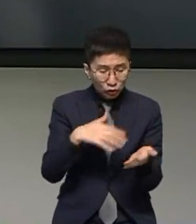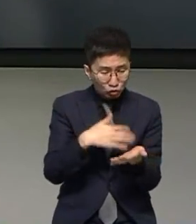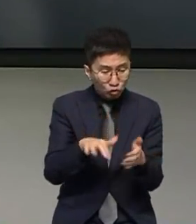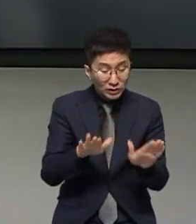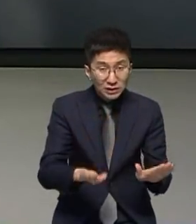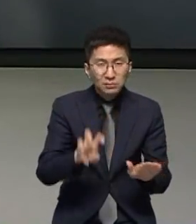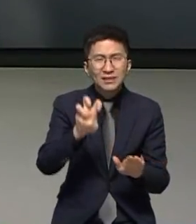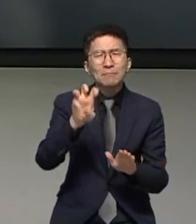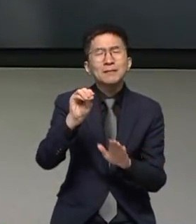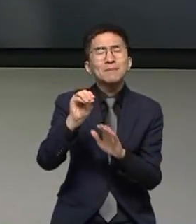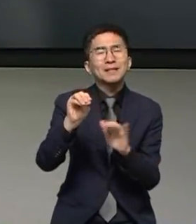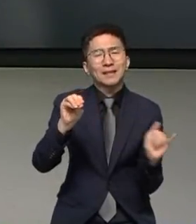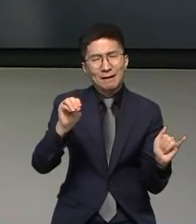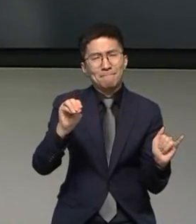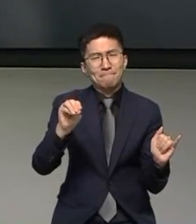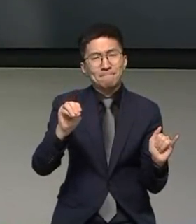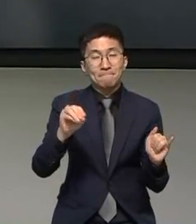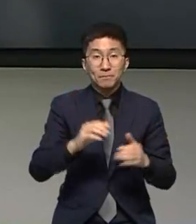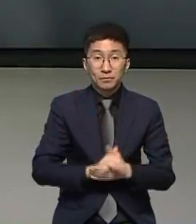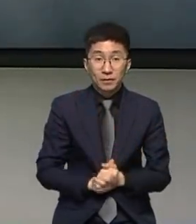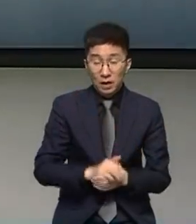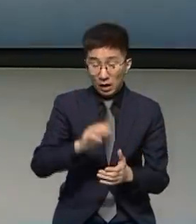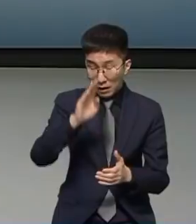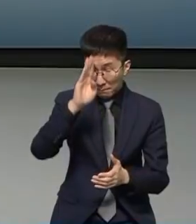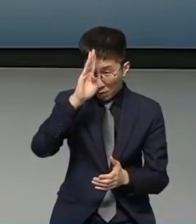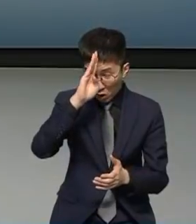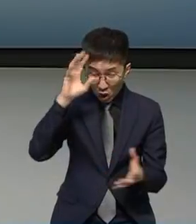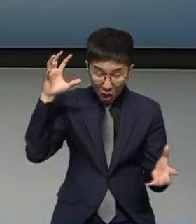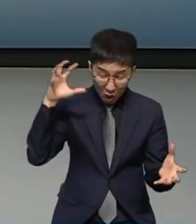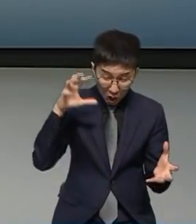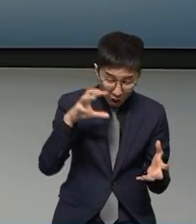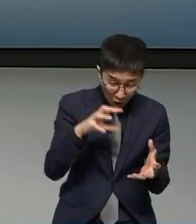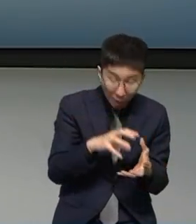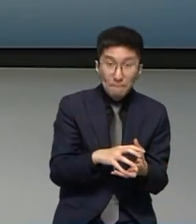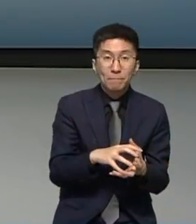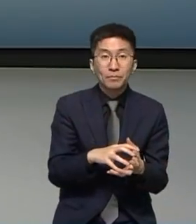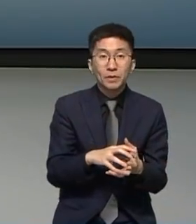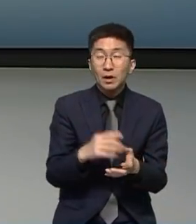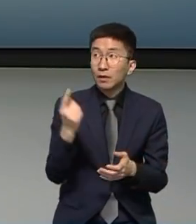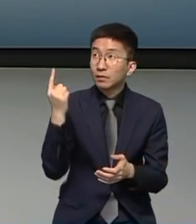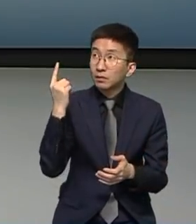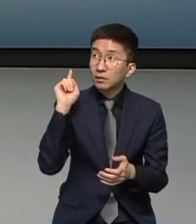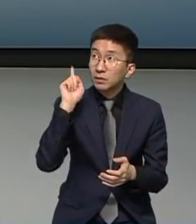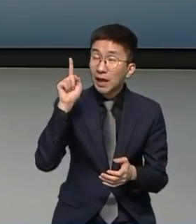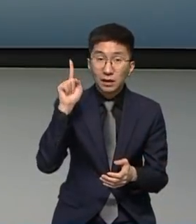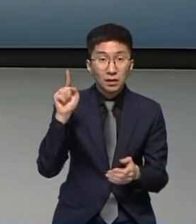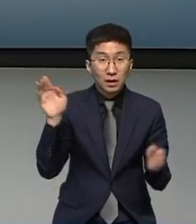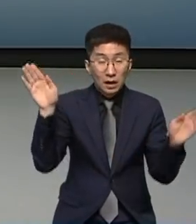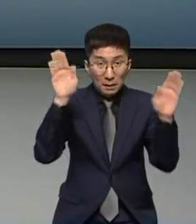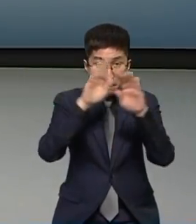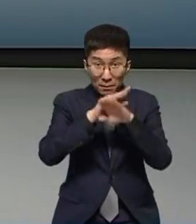신규 확진자는 다시 30만 명대로 올라섰고 누적 확진자는 내일 0시 기준으로 1천만 명을 넘어서게 됩니다.